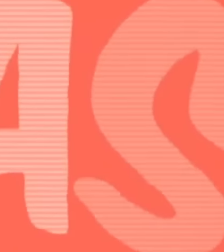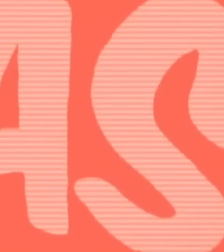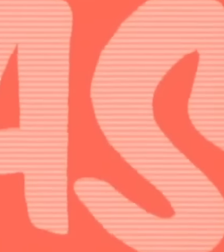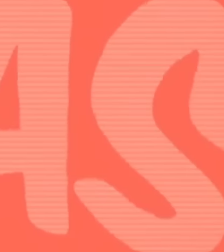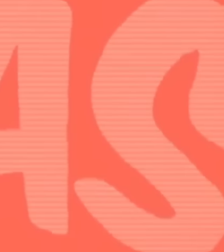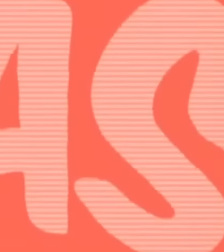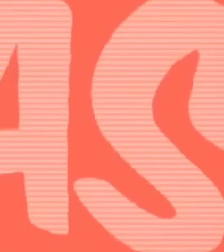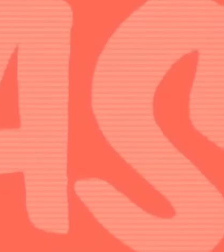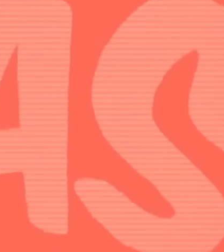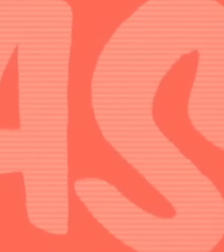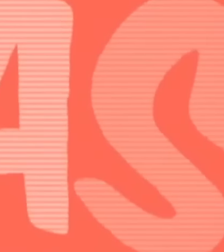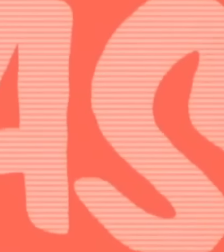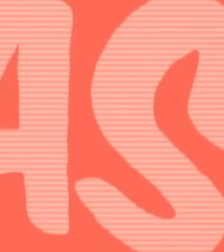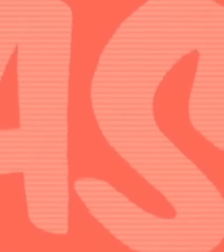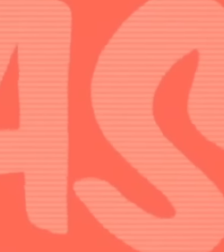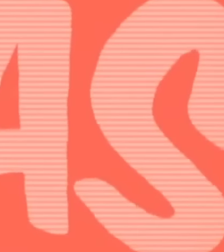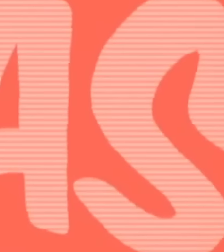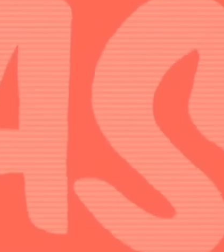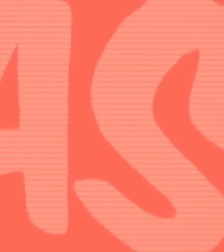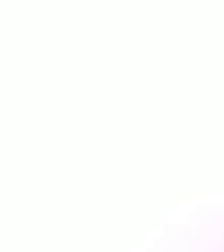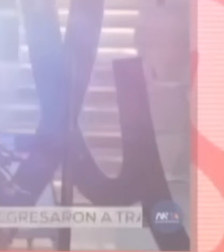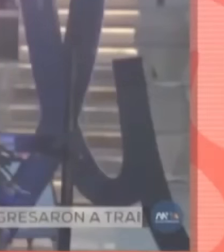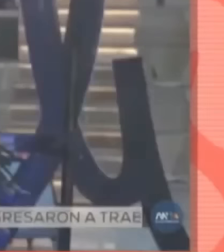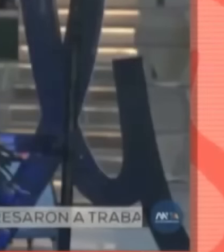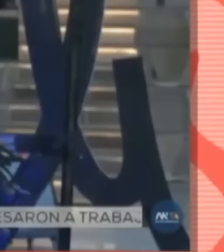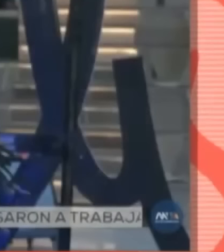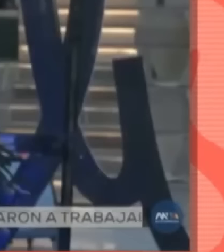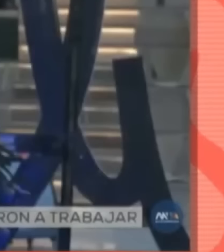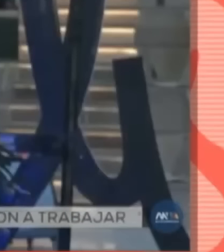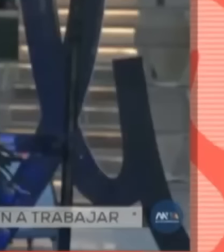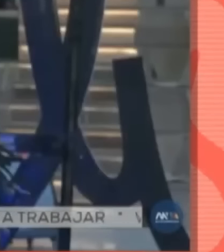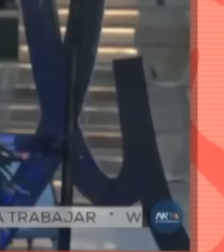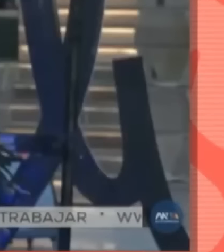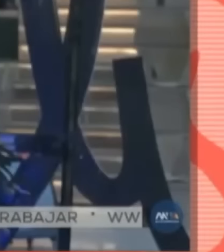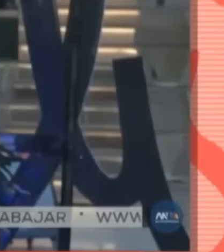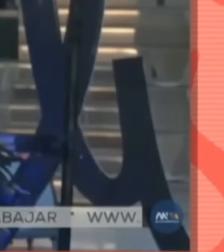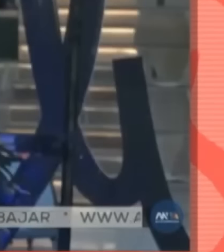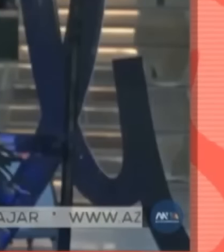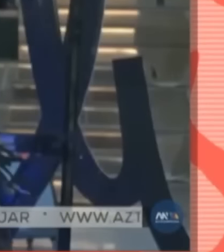sí permite el financiamiento oscuro de los candidatos. Al restar este se abre la posibilidad